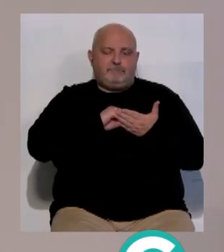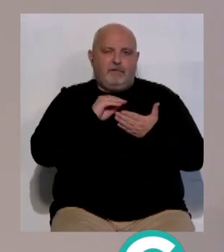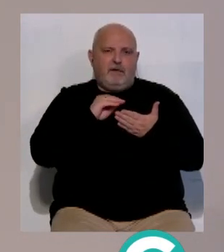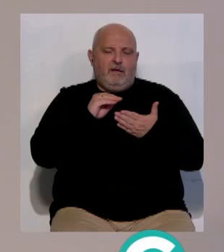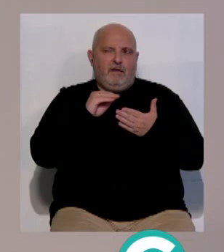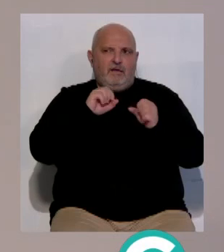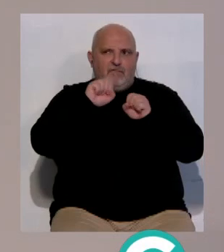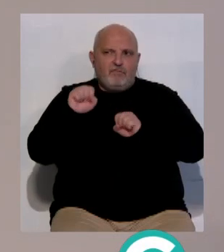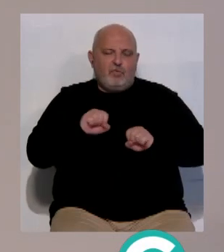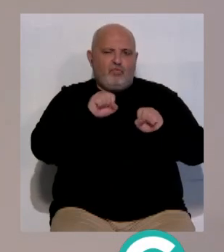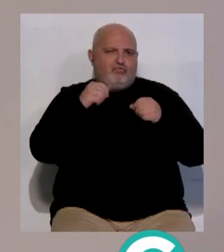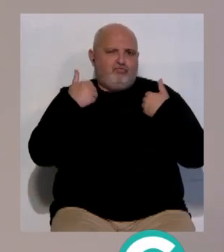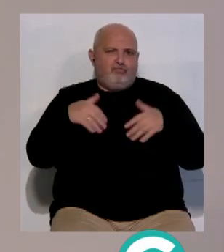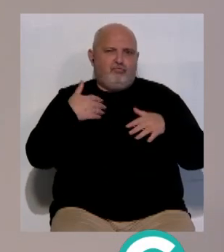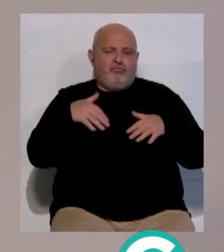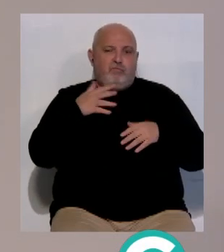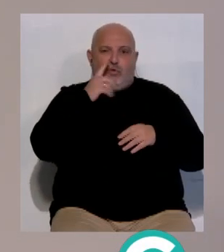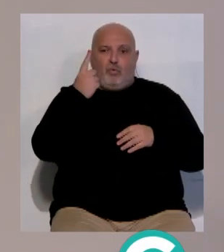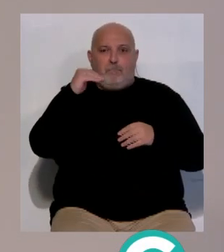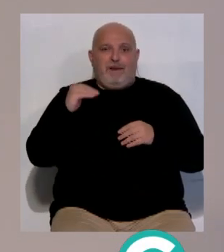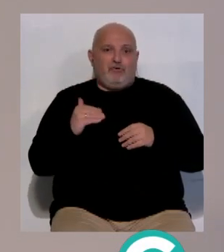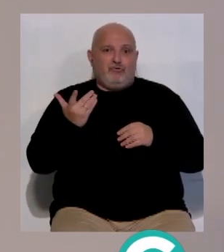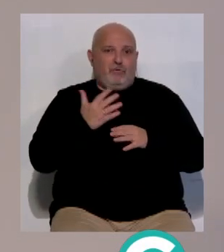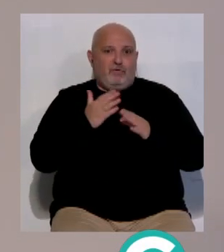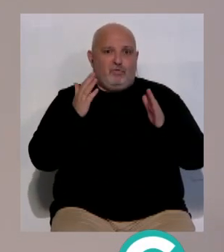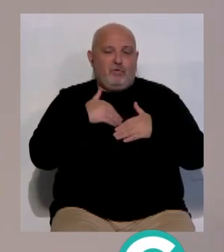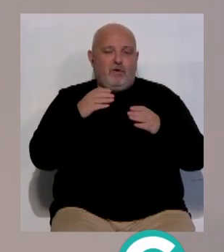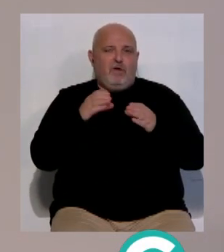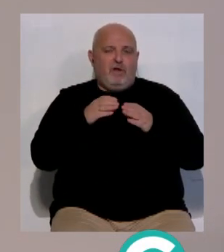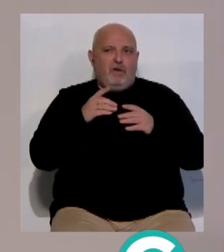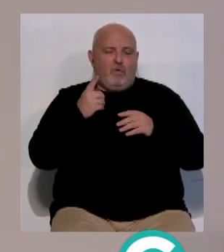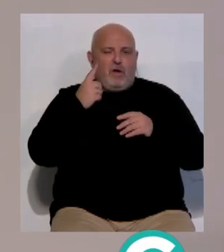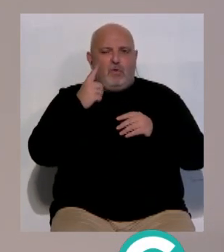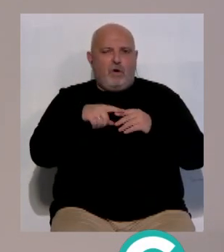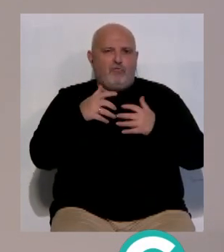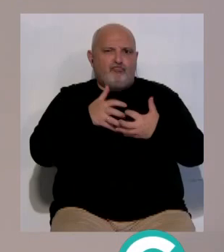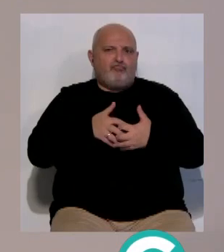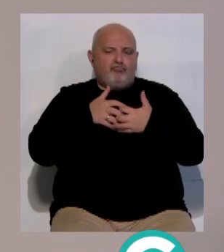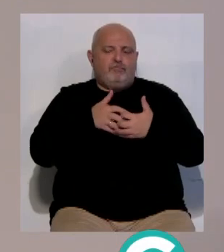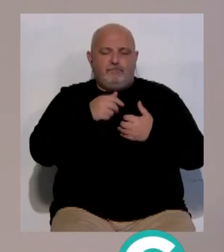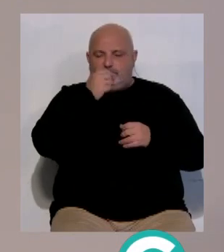defensiva tremenda y y un grupo de jugadores partiéndose la cara por la camiseta amarilla